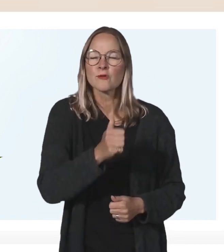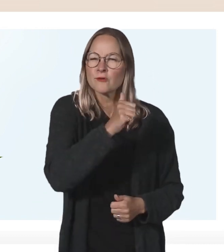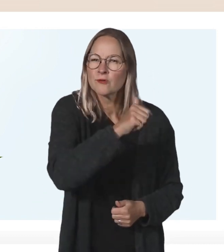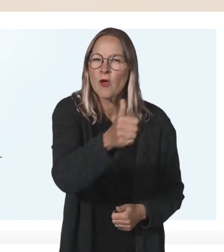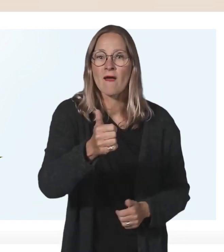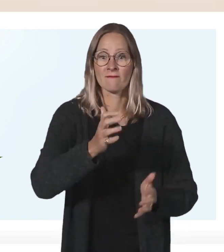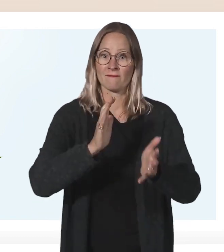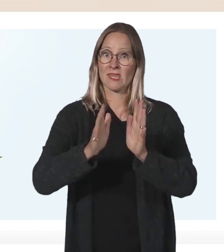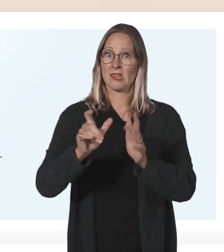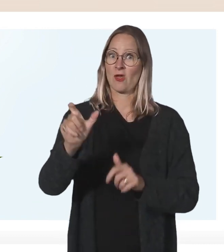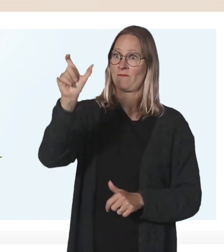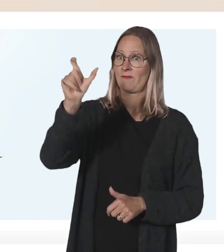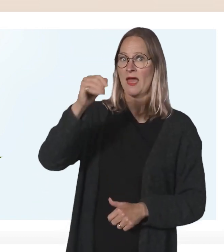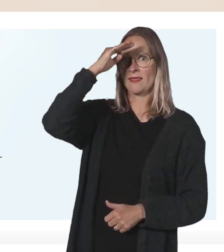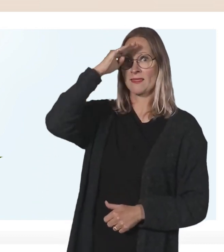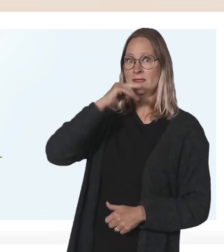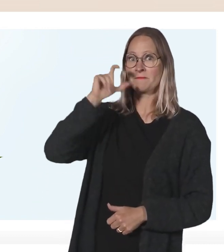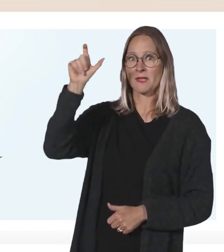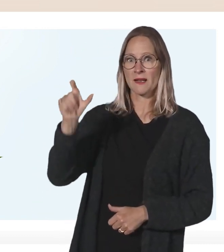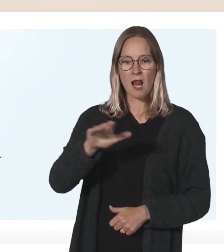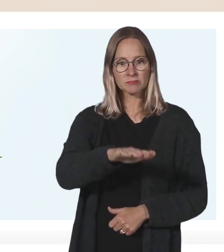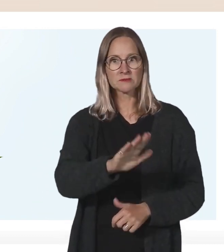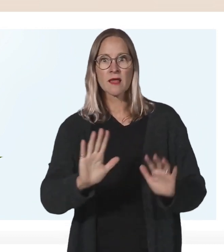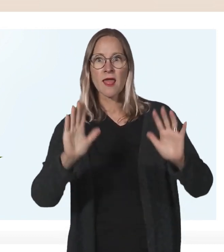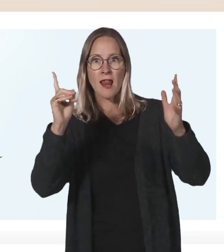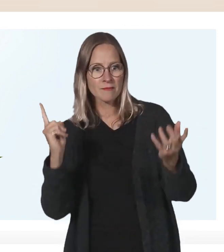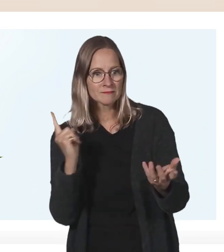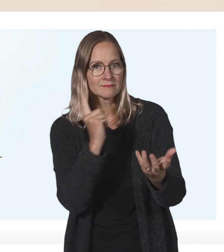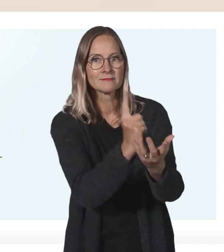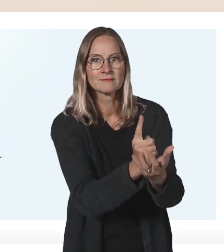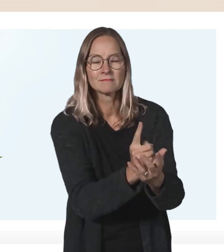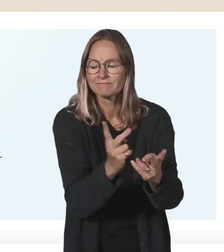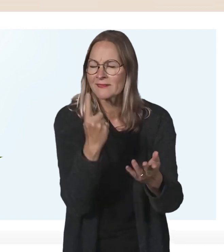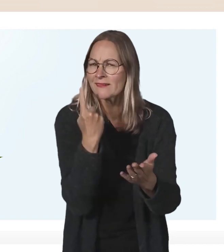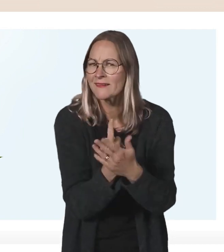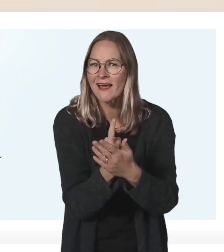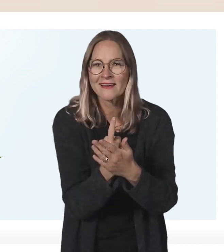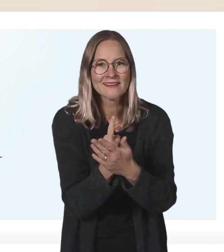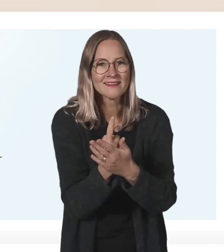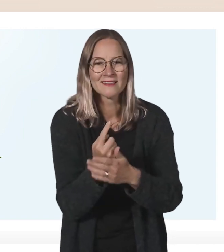Jokainen viittova ihminen lapsen elämässä on tärkeä.